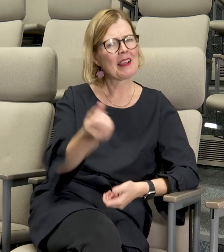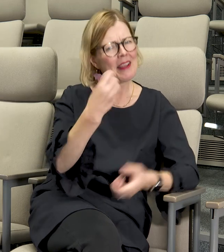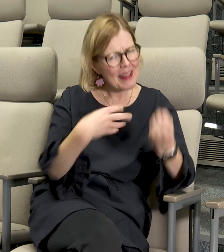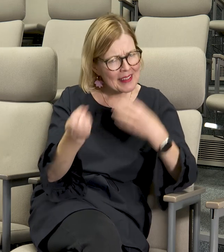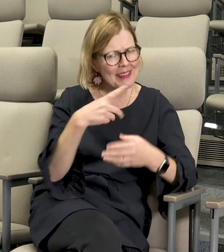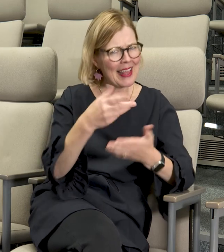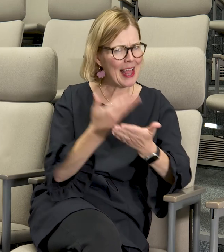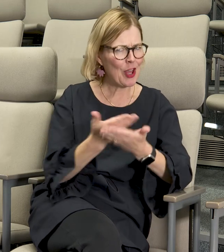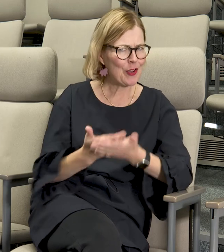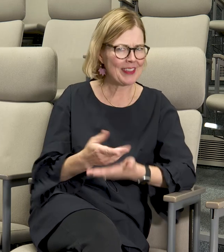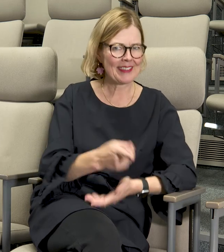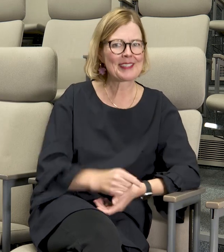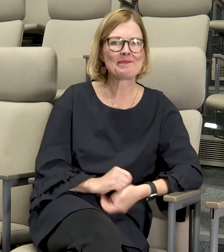Laittakaahan ehdotuksenne tulemaan!